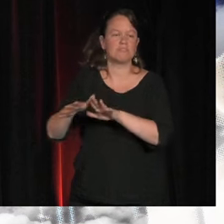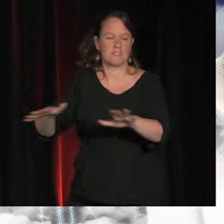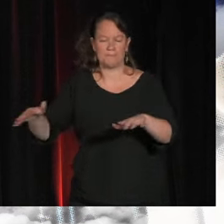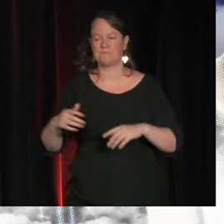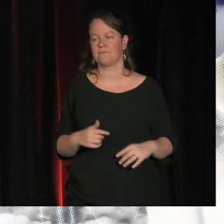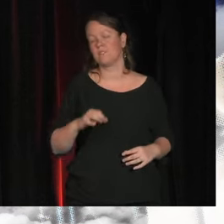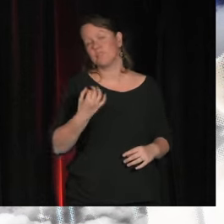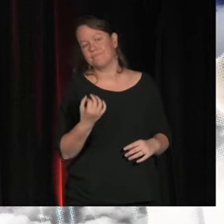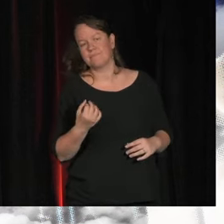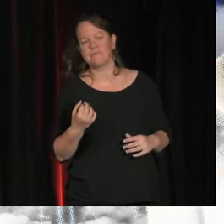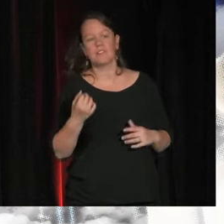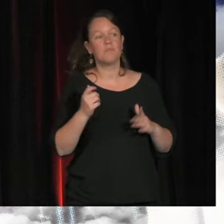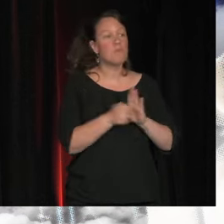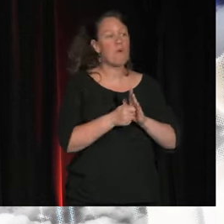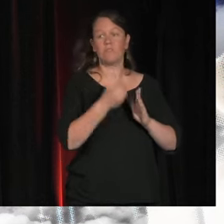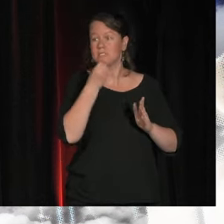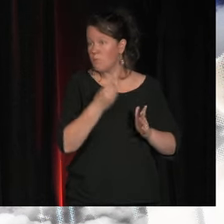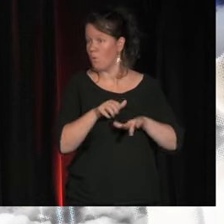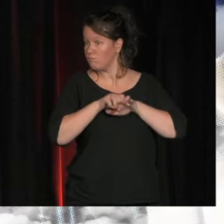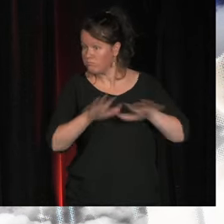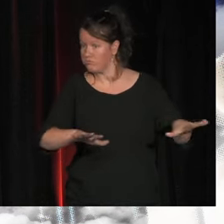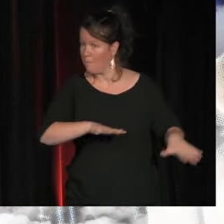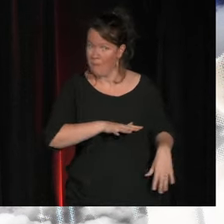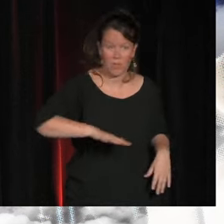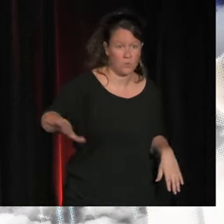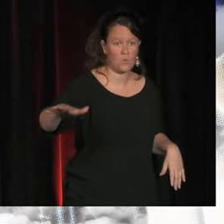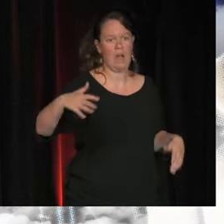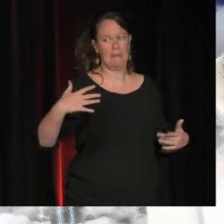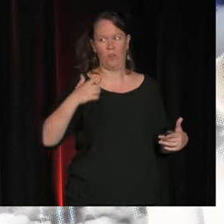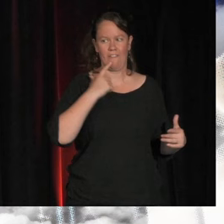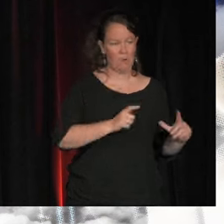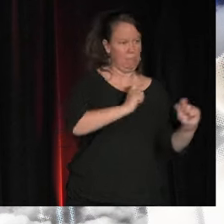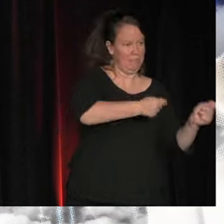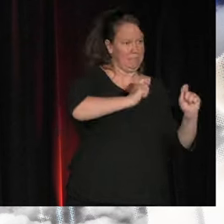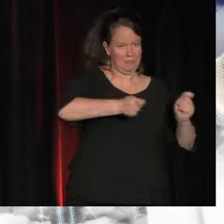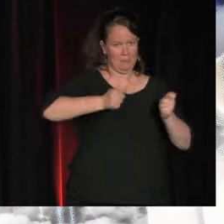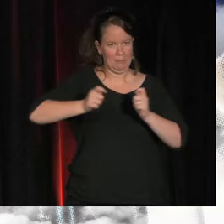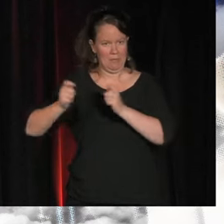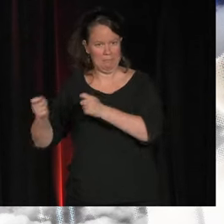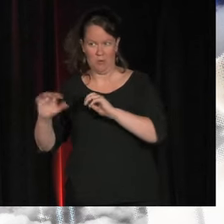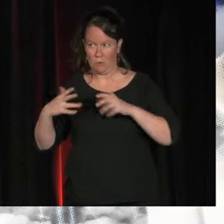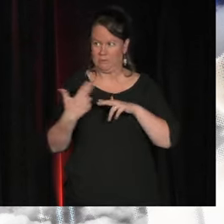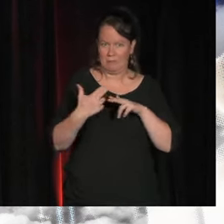tendance qui est populaire, qu'on doit trouver une appellation pour qualifier tous les 500 jeux qui commencent à faire la même chose. C'est ça, pour recontextualiser vite fait.